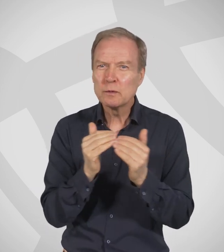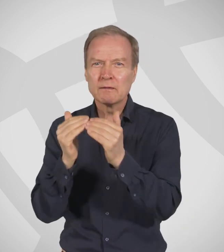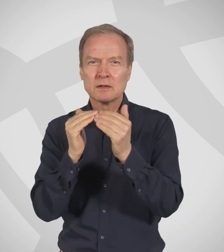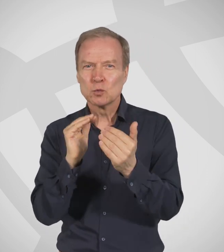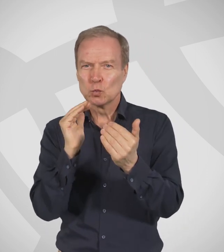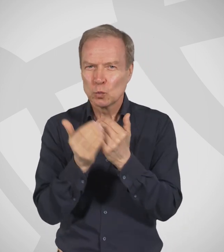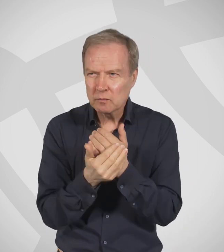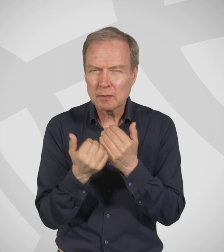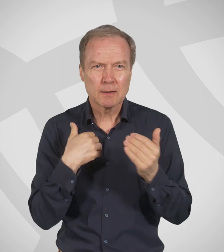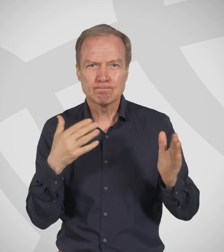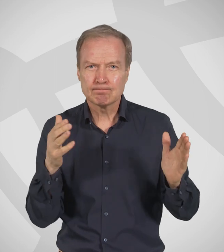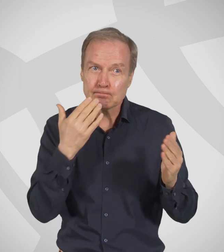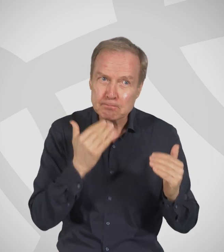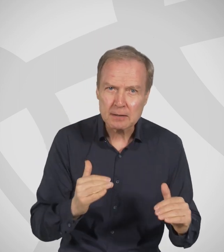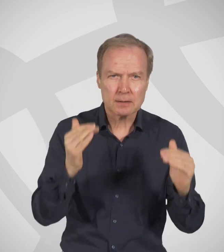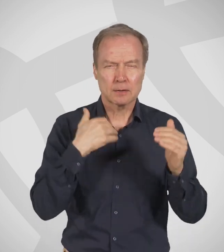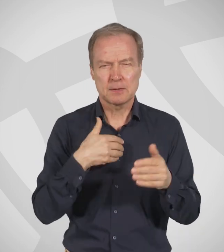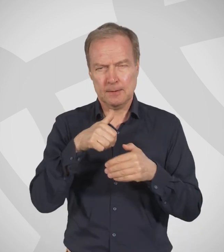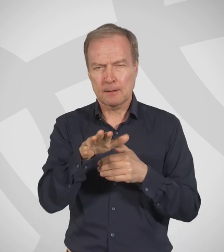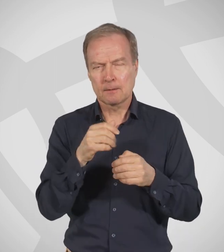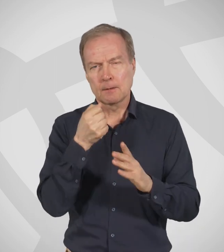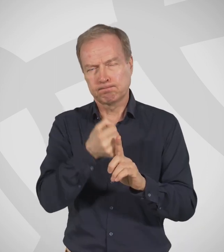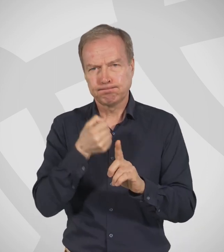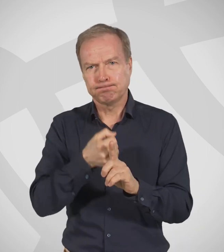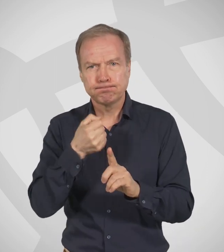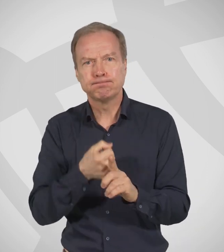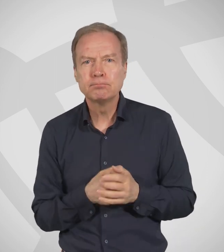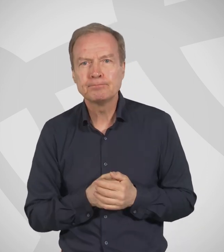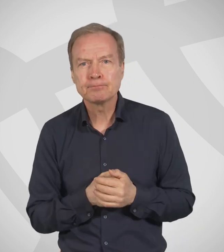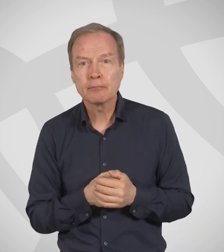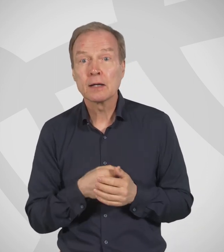ja yhdenvertaisuuden turvaamiseksi ja parantamiseksi.